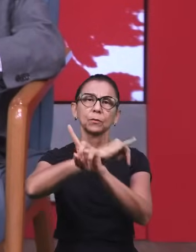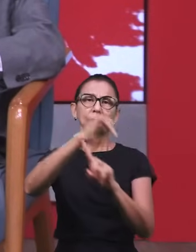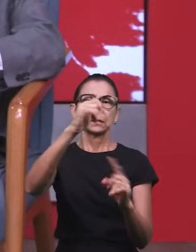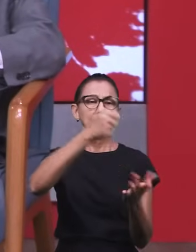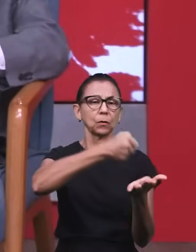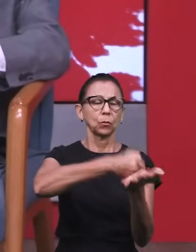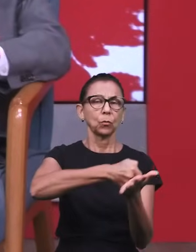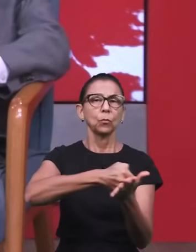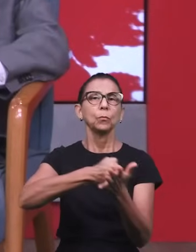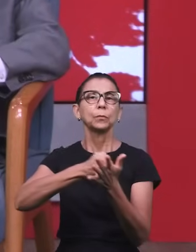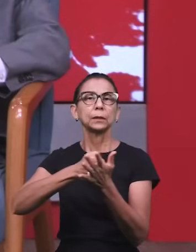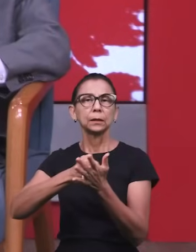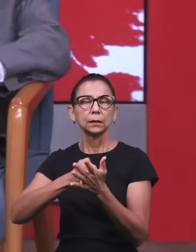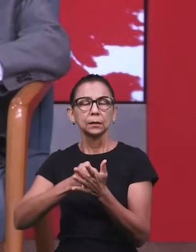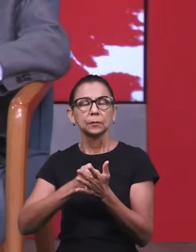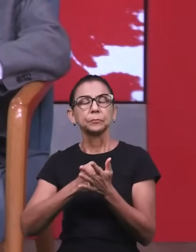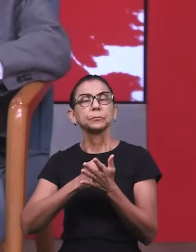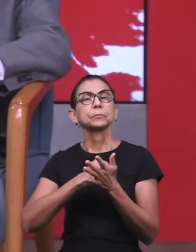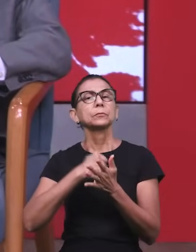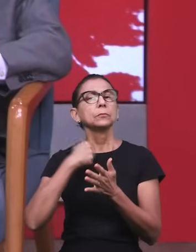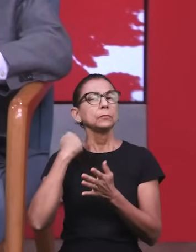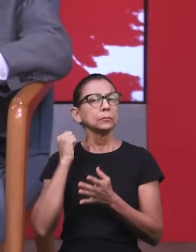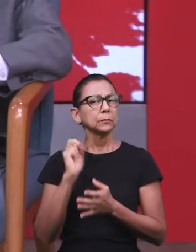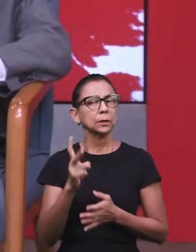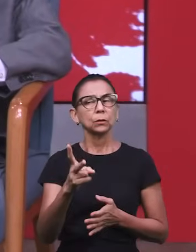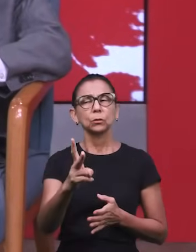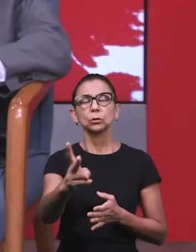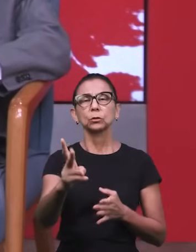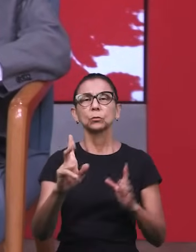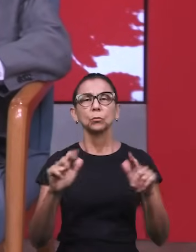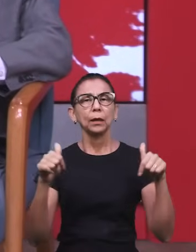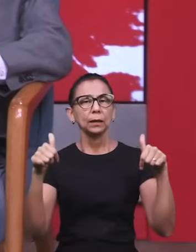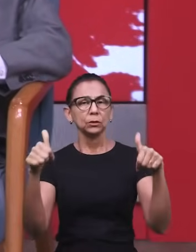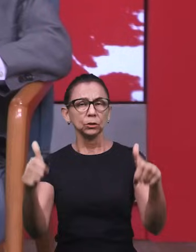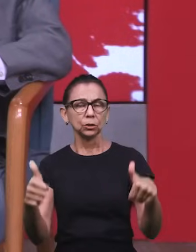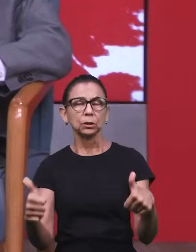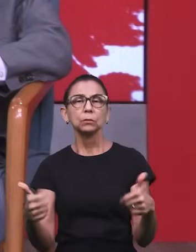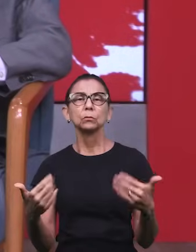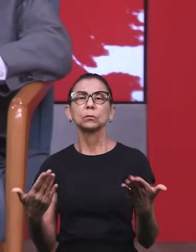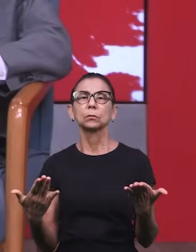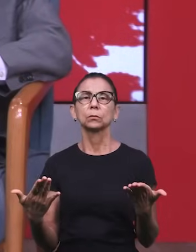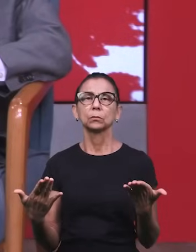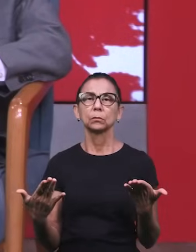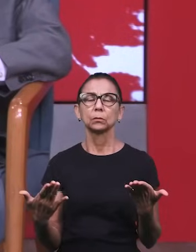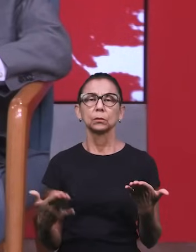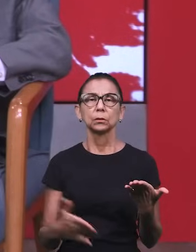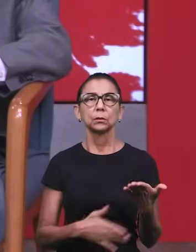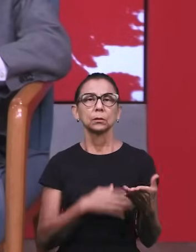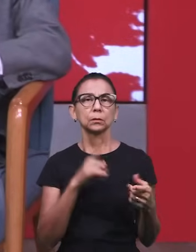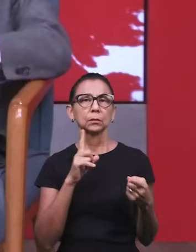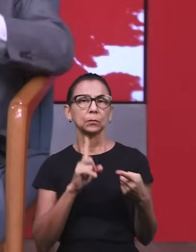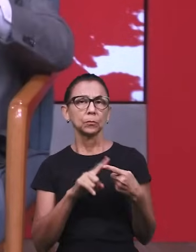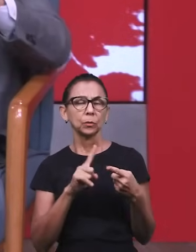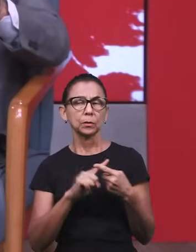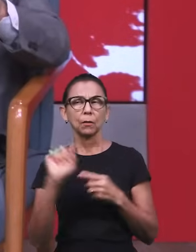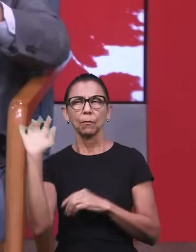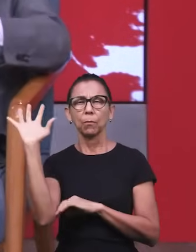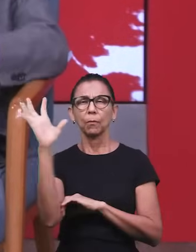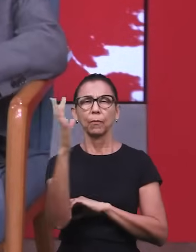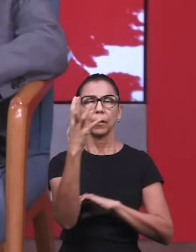repercutindo a sua a sua ação né nesse caso sobre a natureza Então a primeira sobre as